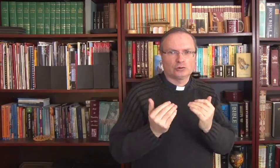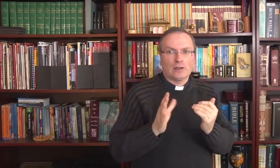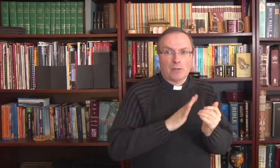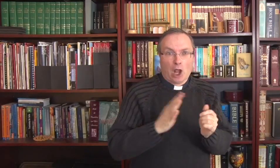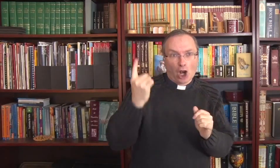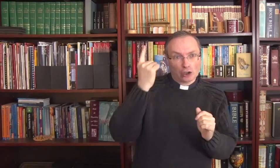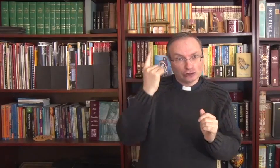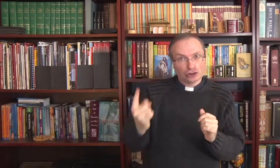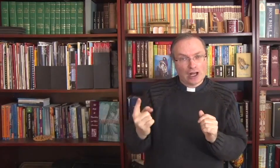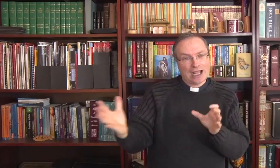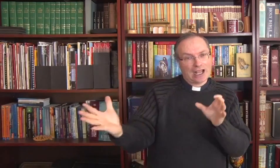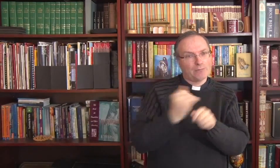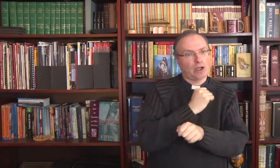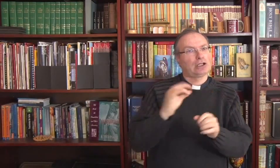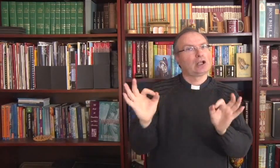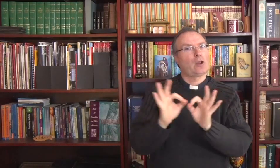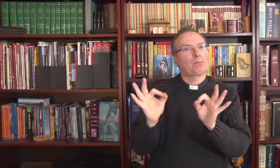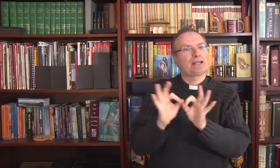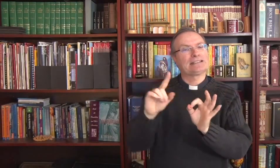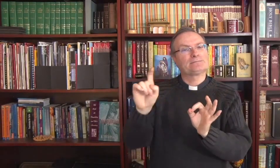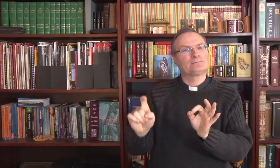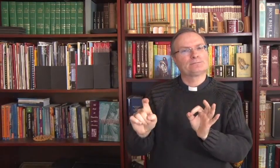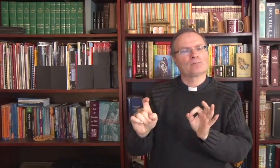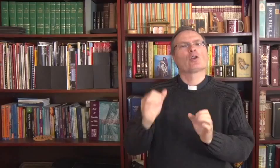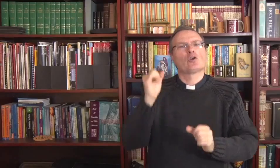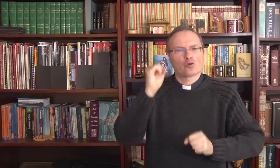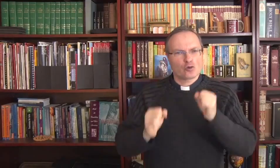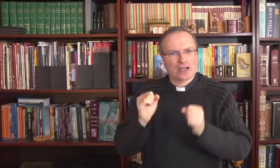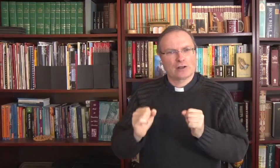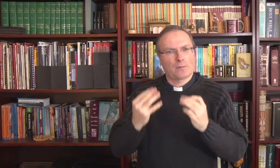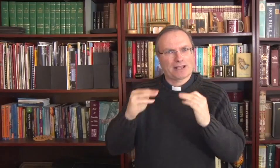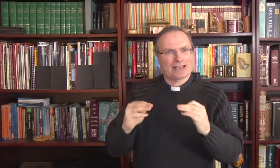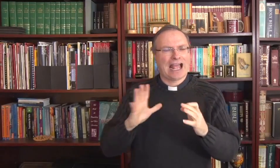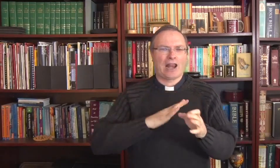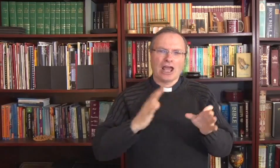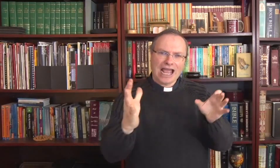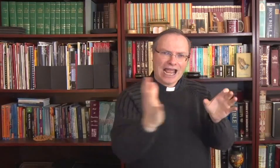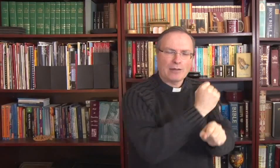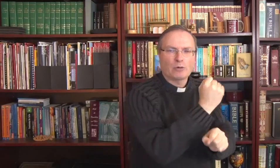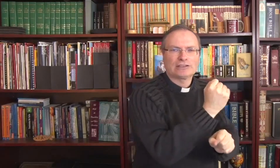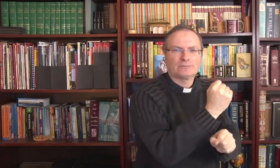mais qu’un seul remporte le prix? Courez de manière à le remporter.